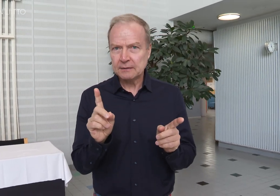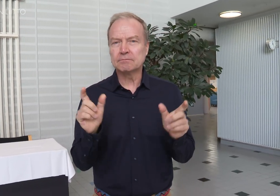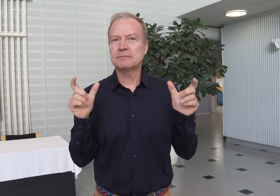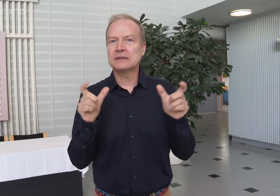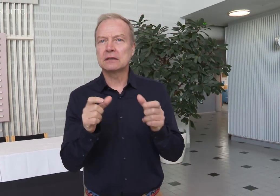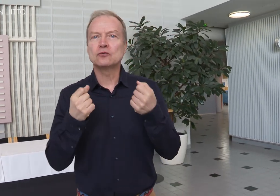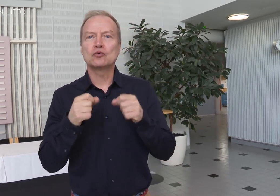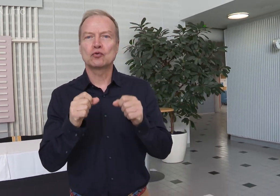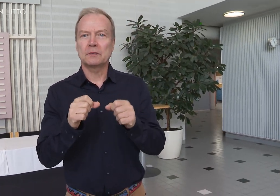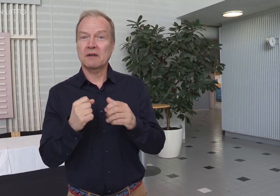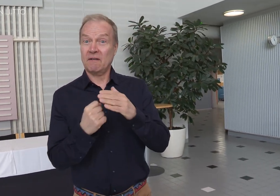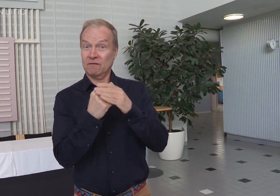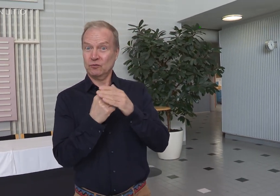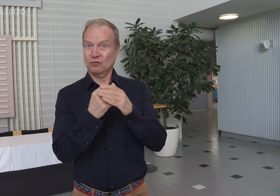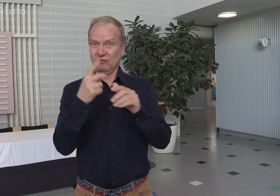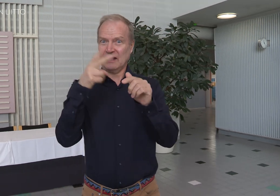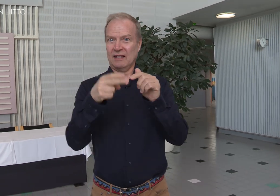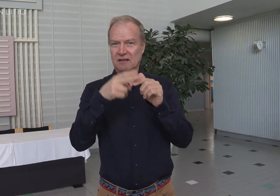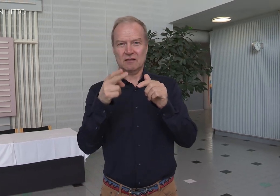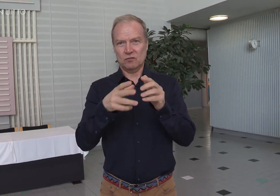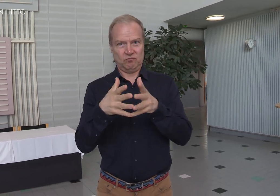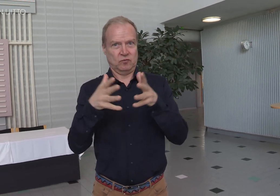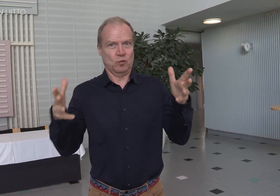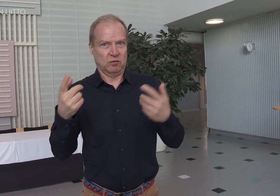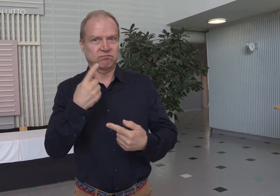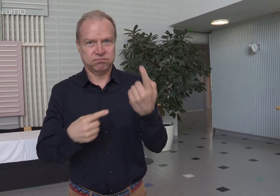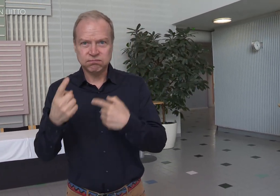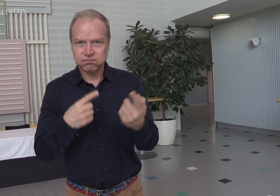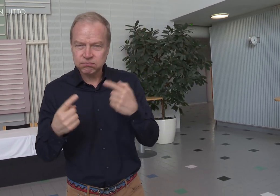järjestörahoitusta uhkaavat leikkaukset.